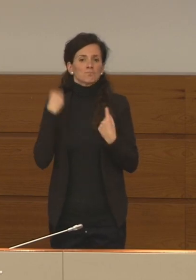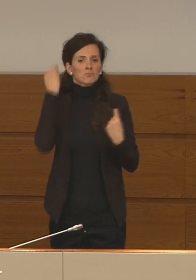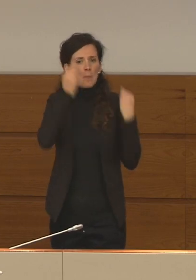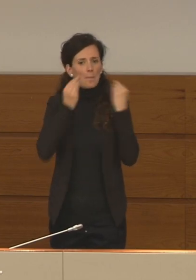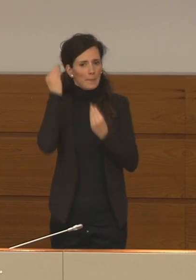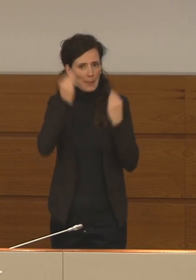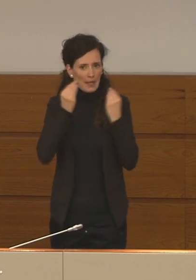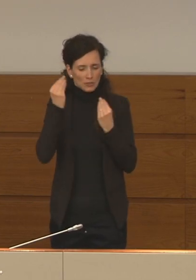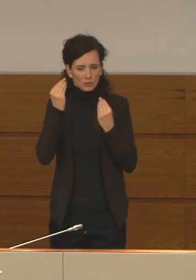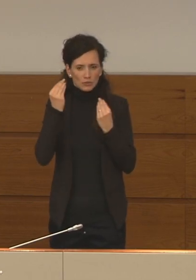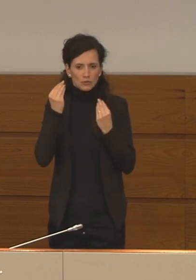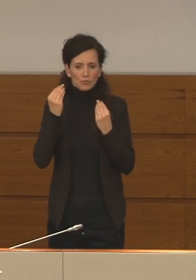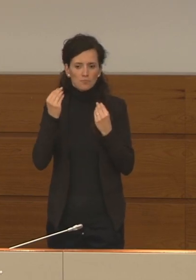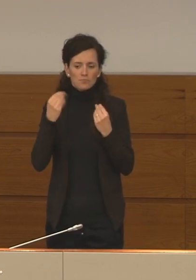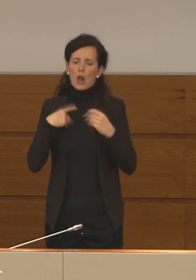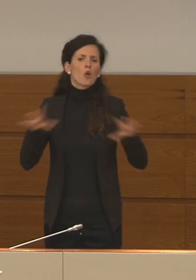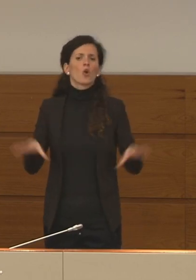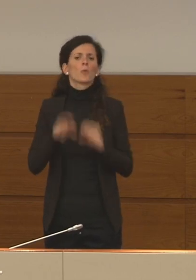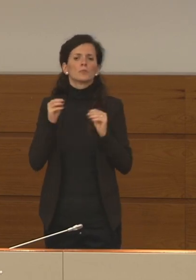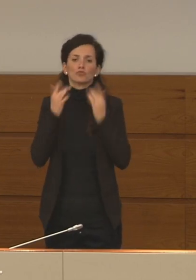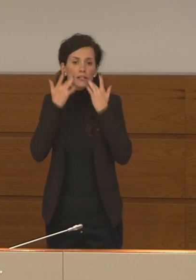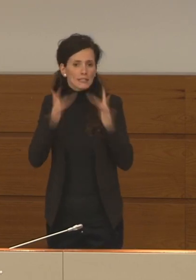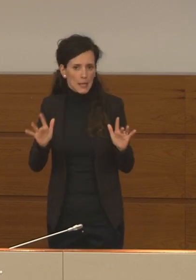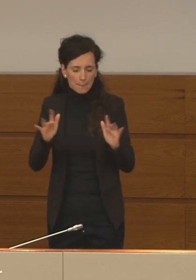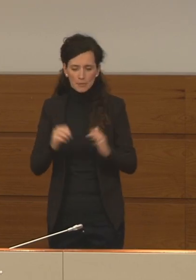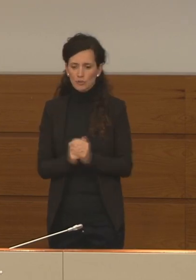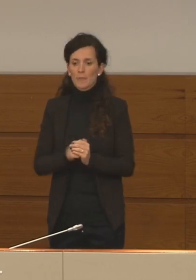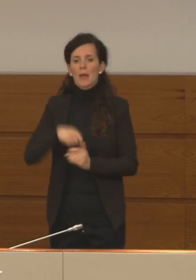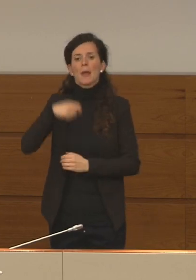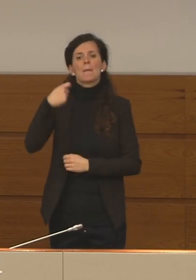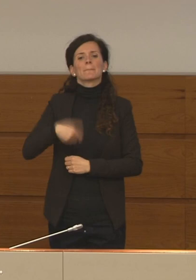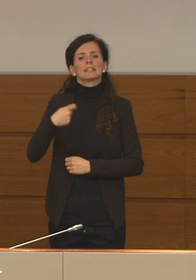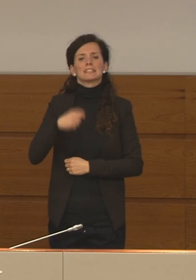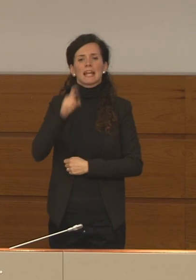Parto dalle cose più semplici, il presidente Zingaretti ha fatto una